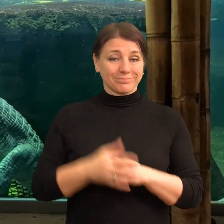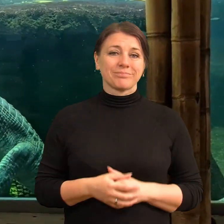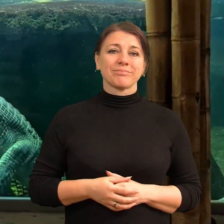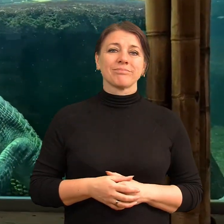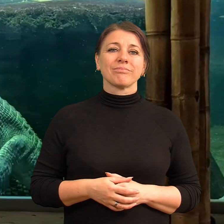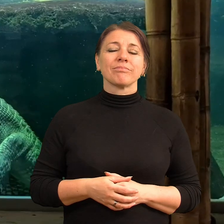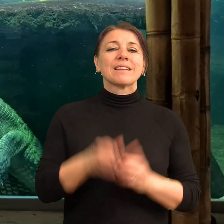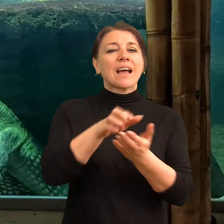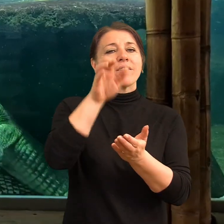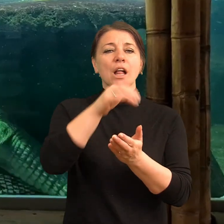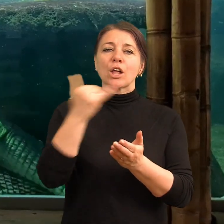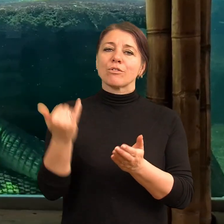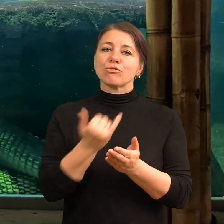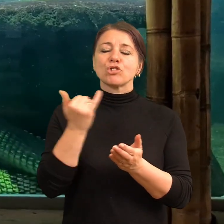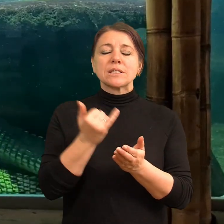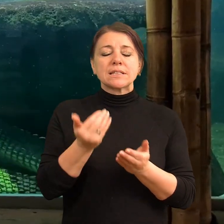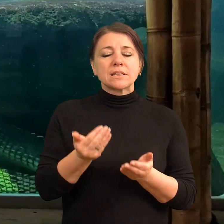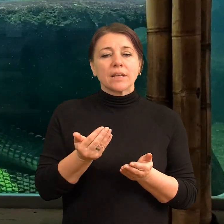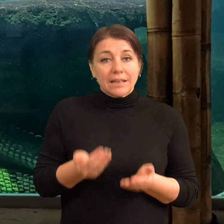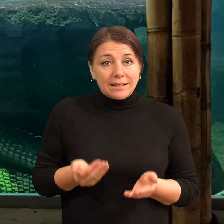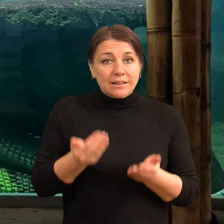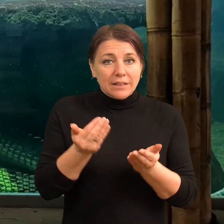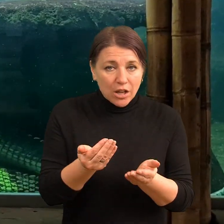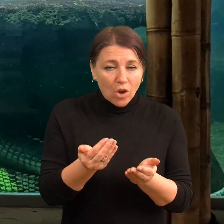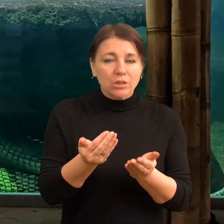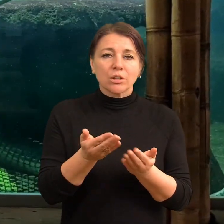Nejen že gaviáli chrání své snůšky, doprovázejí mláďata do vody